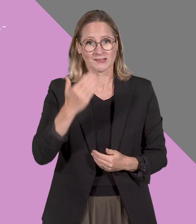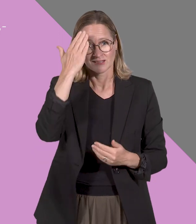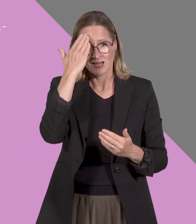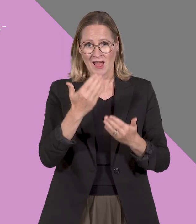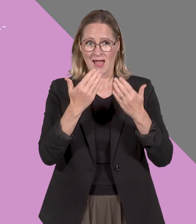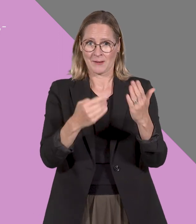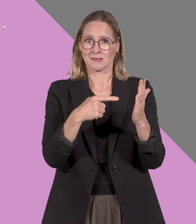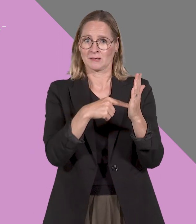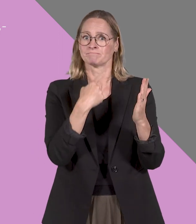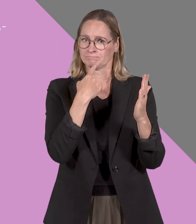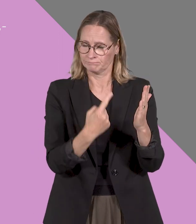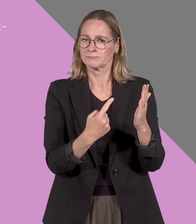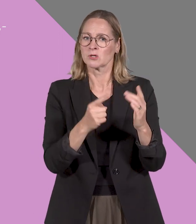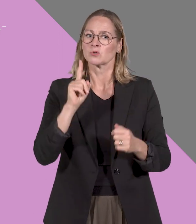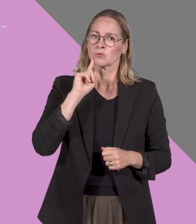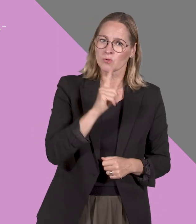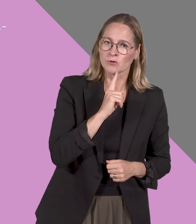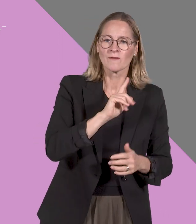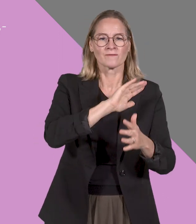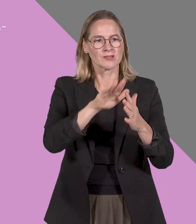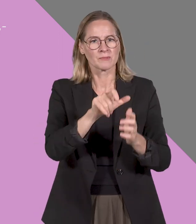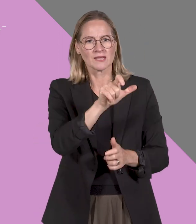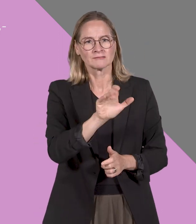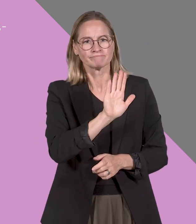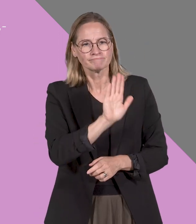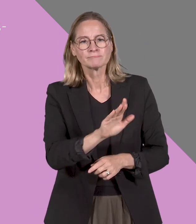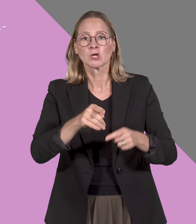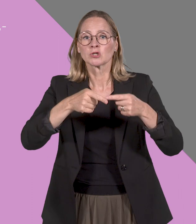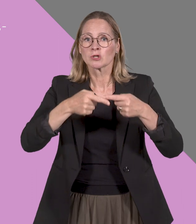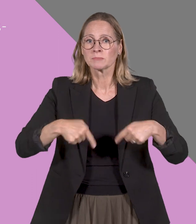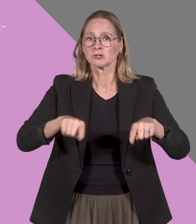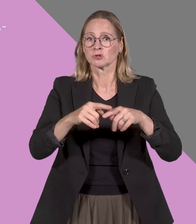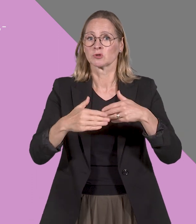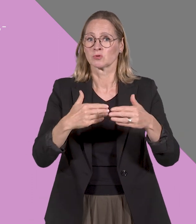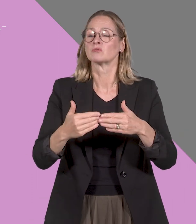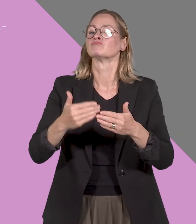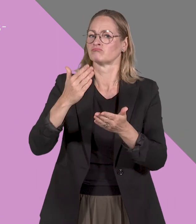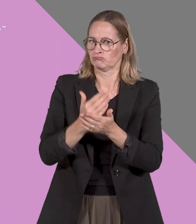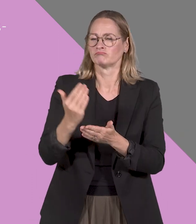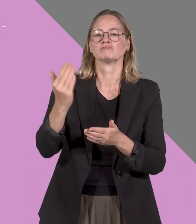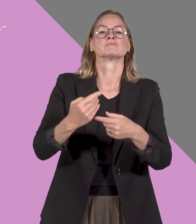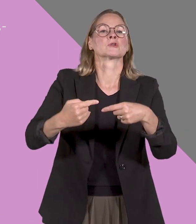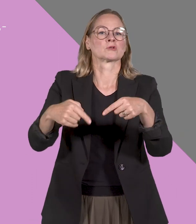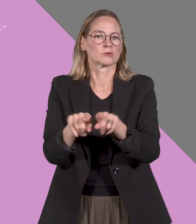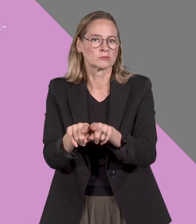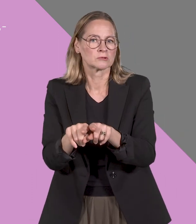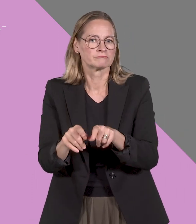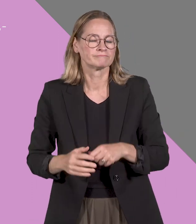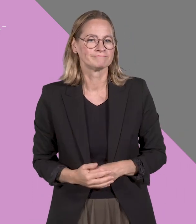Tiedonannossa todetaan, että kuurojen ja viittomakielisten komission työ - tullaan toteuttamaan.